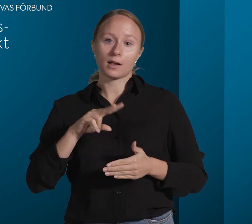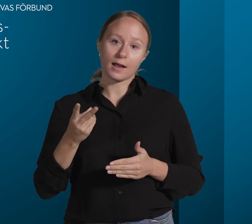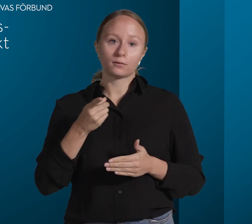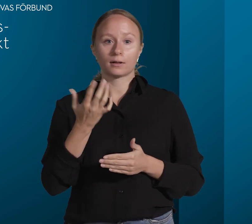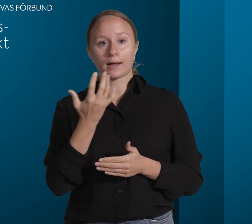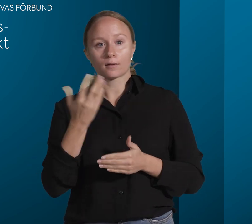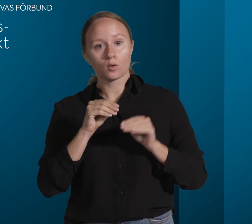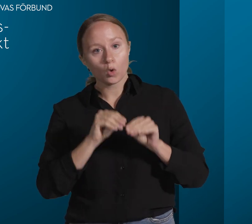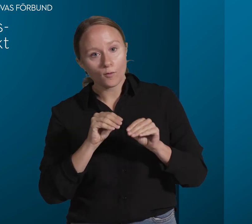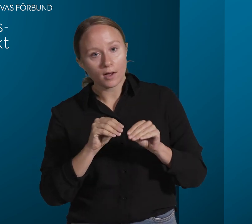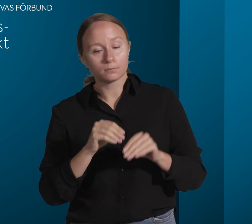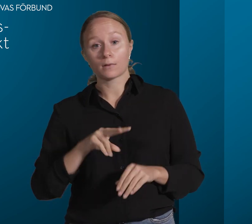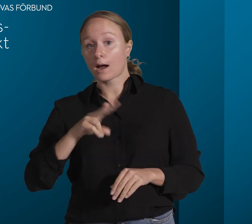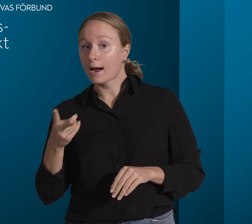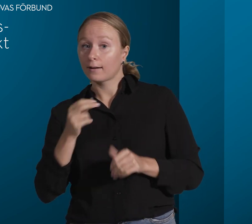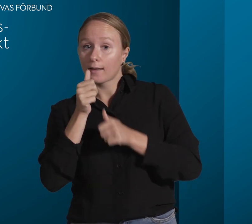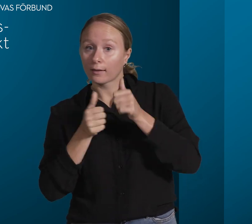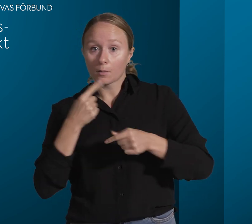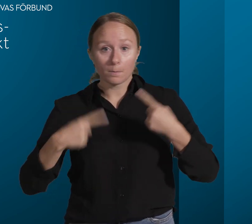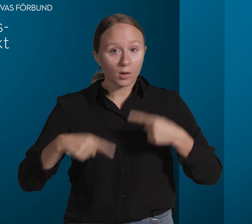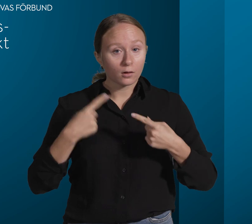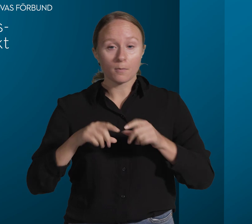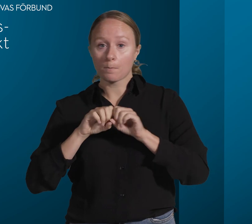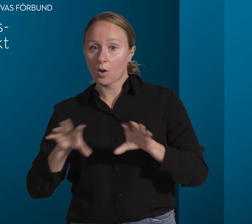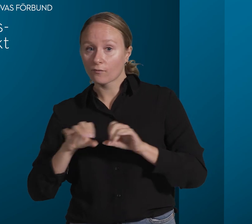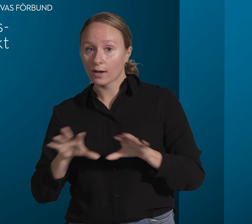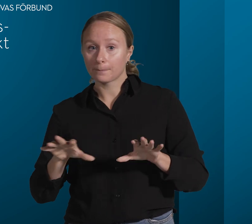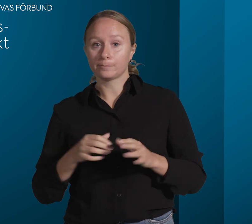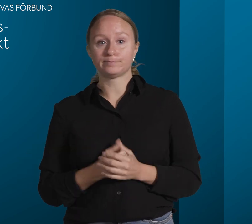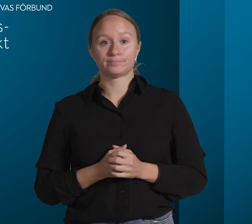fungera som digital rådgivare eller delta i politik och påverka.